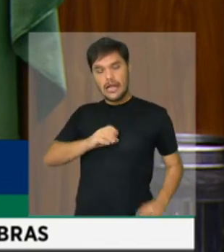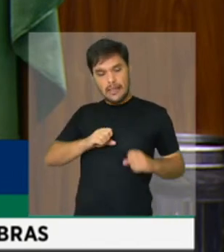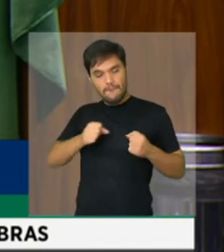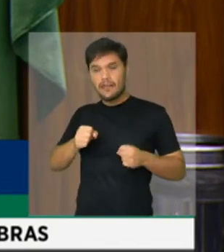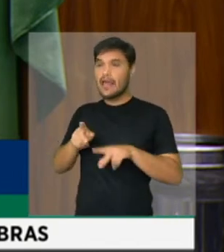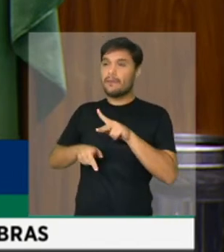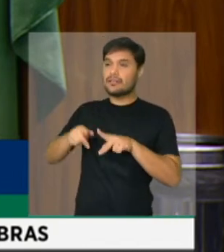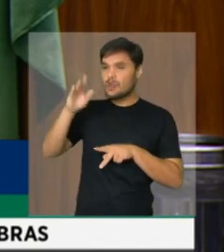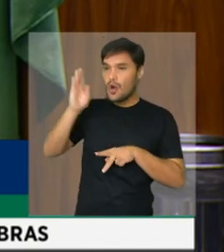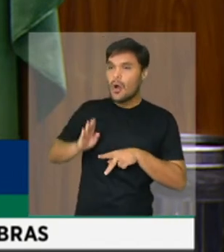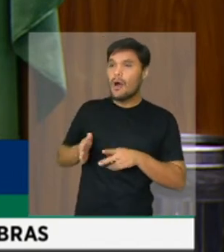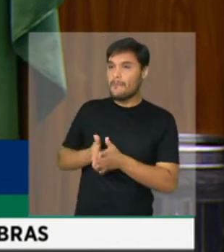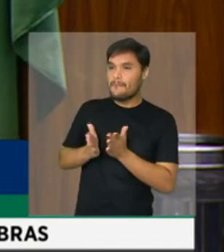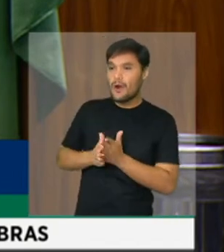DEFESA DOS MAIS VULNERÁVEIS E ORGANIZAÇÃO DA LUTA DO POVO